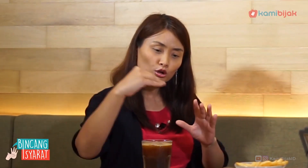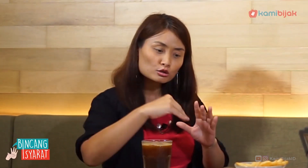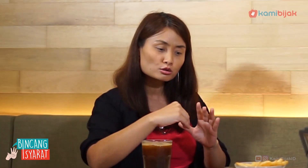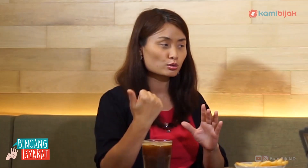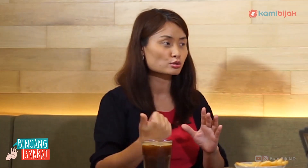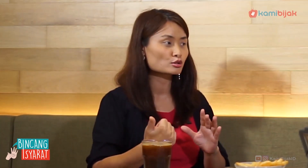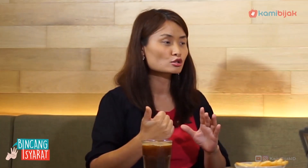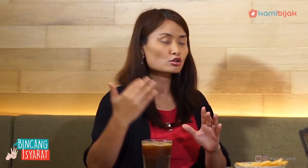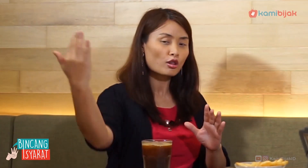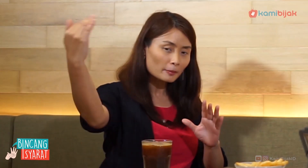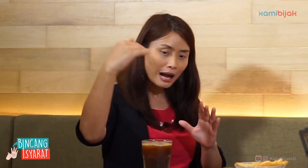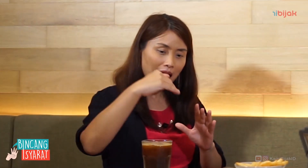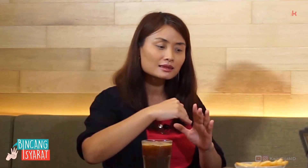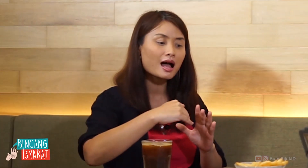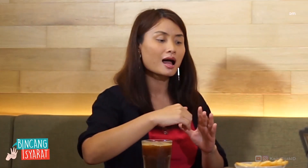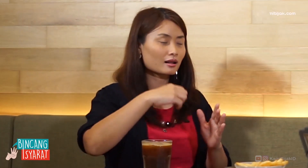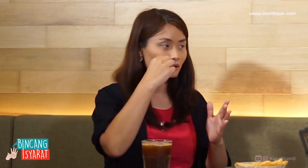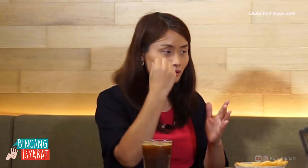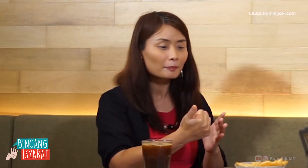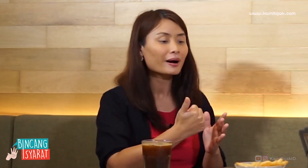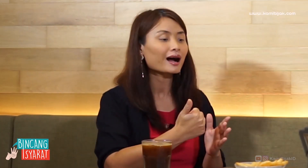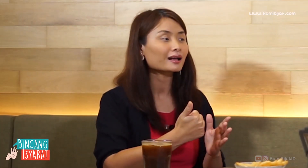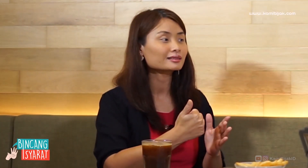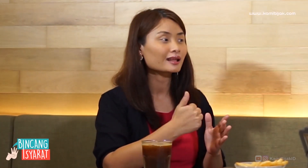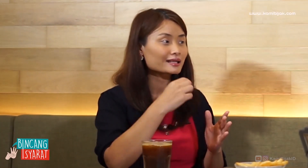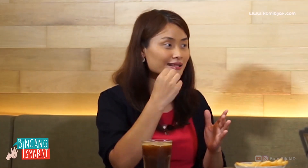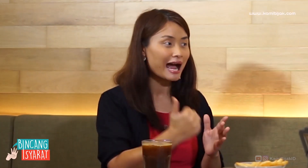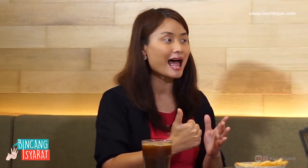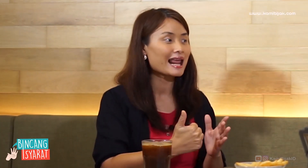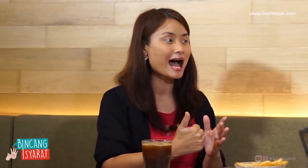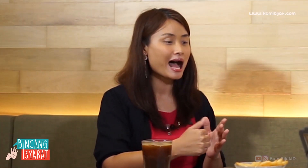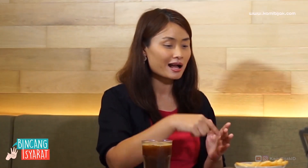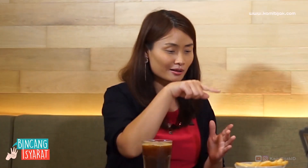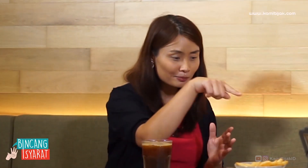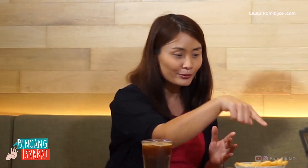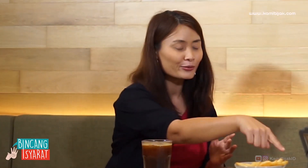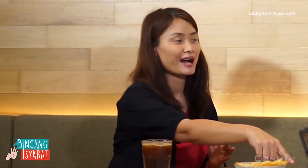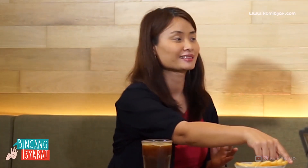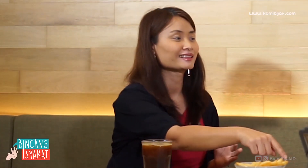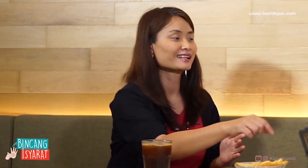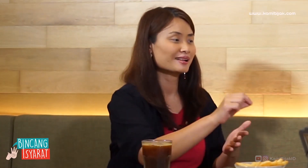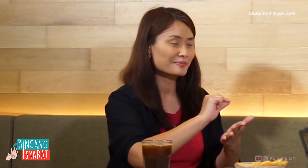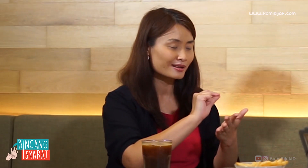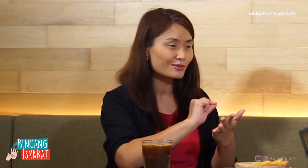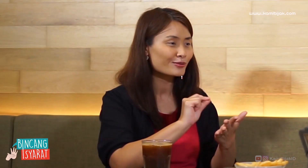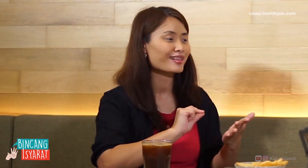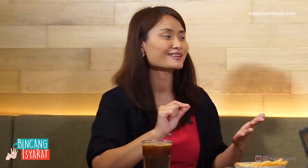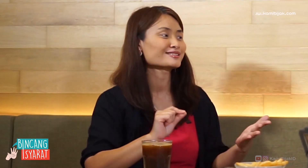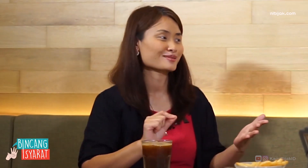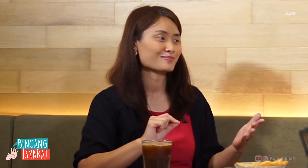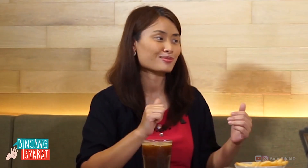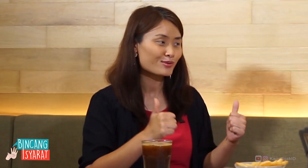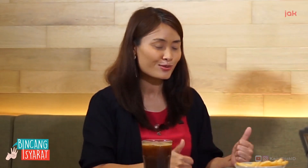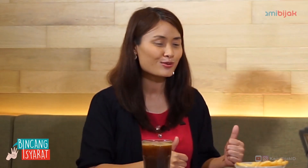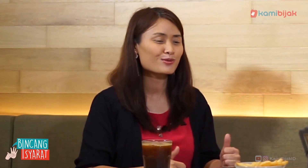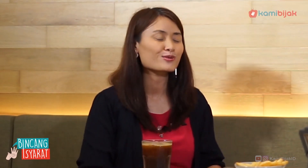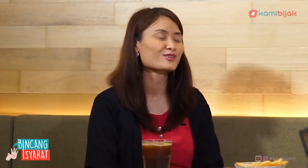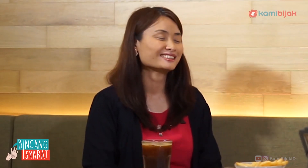lumayan dapat pemasukan dana buat menulis buku